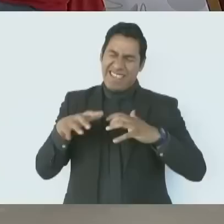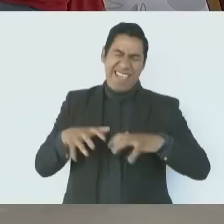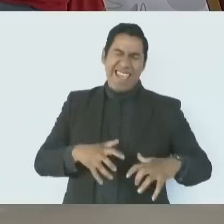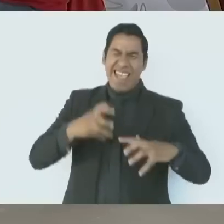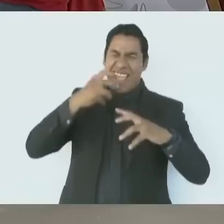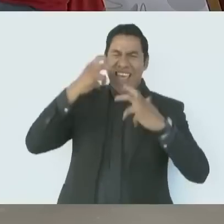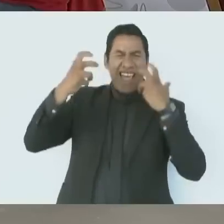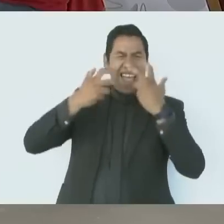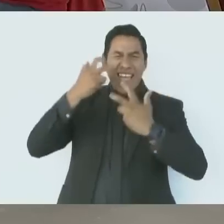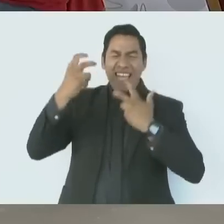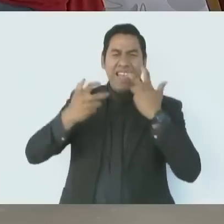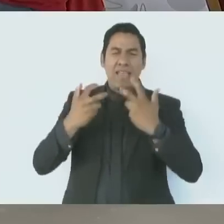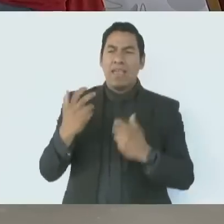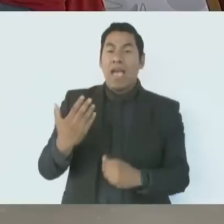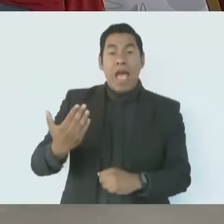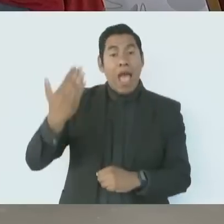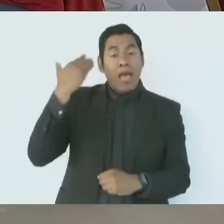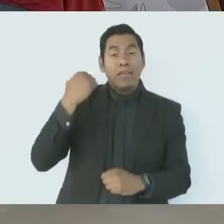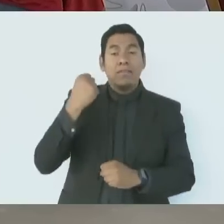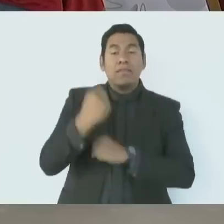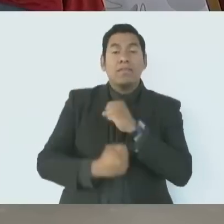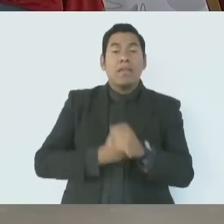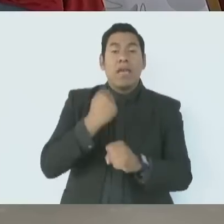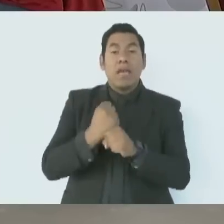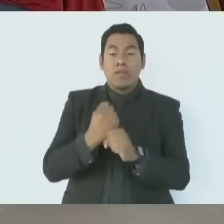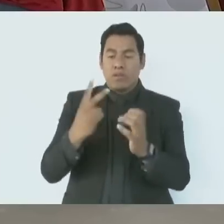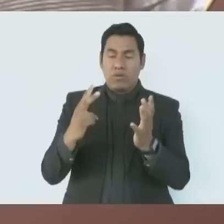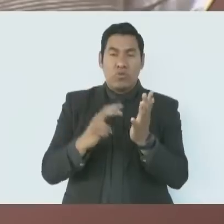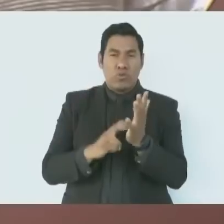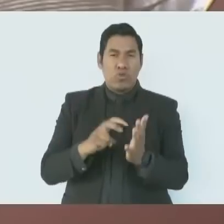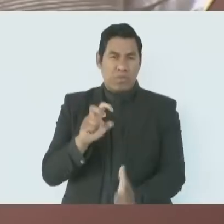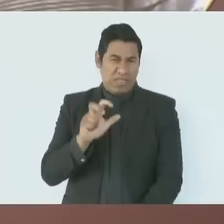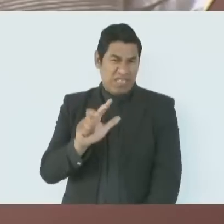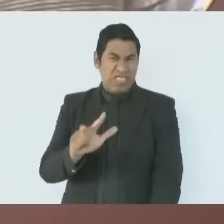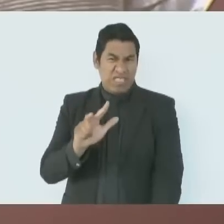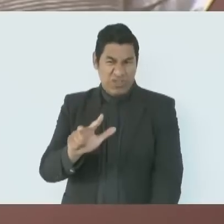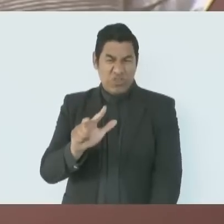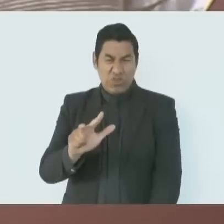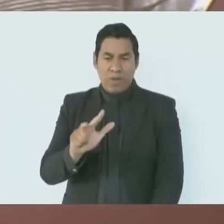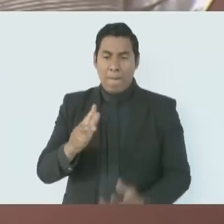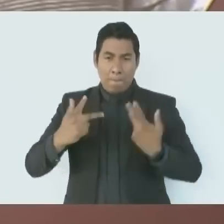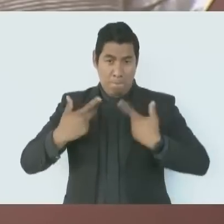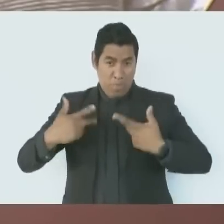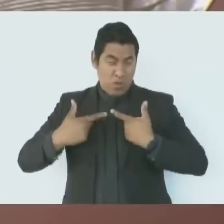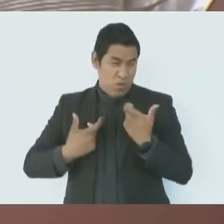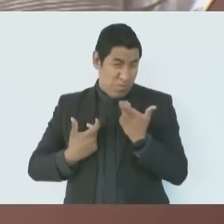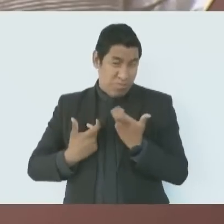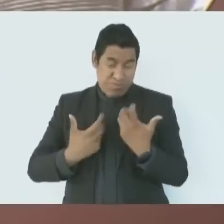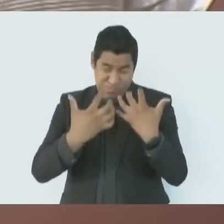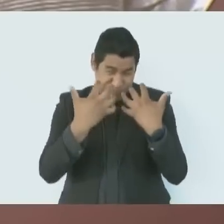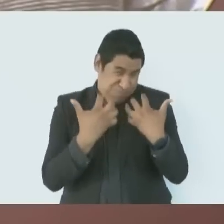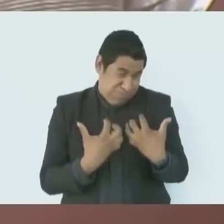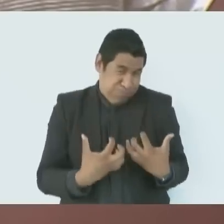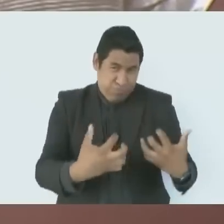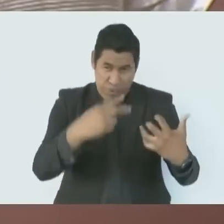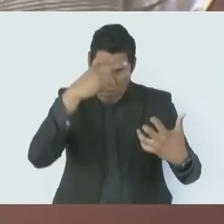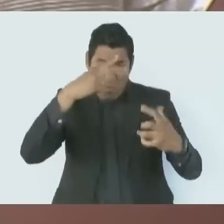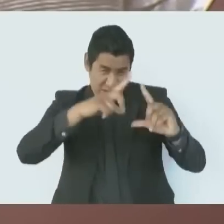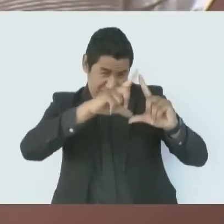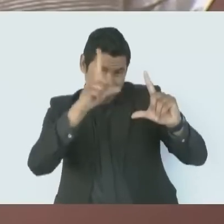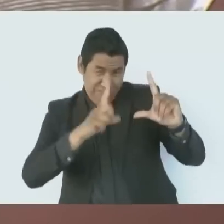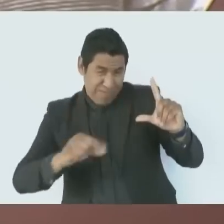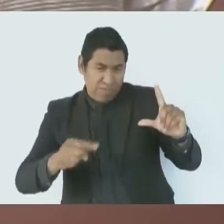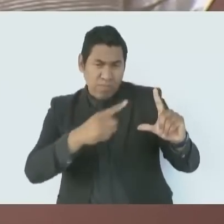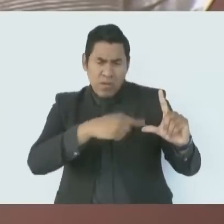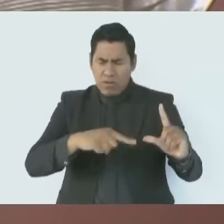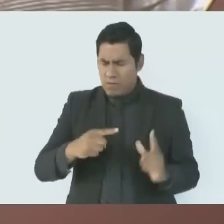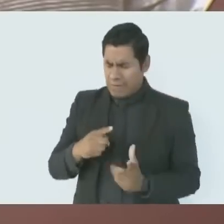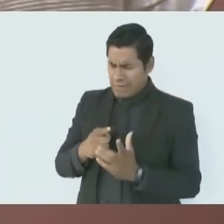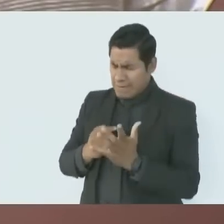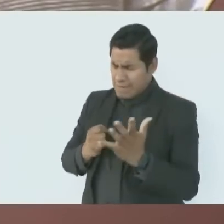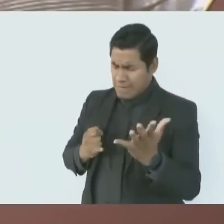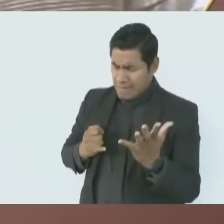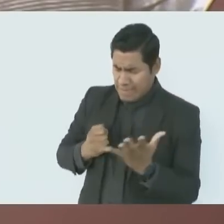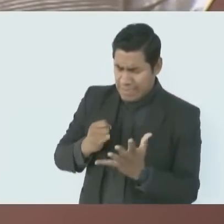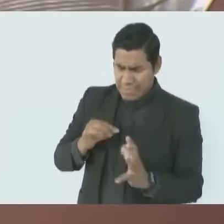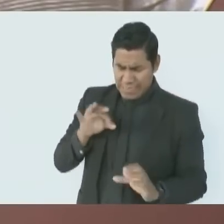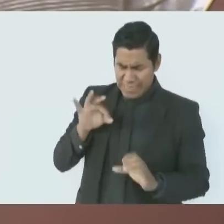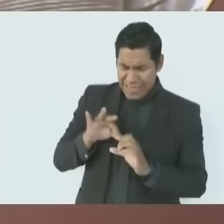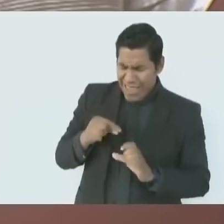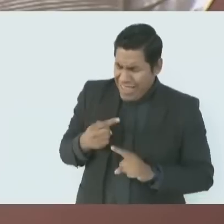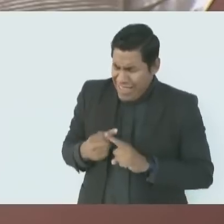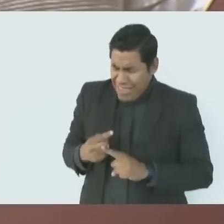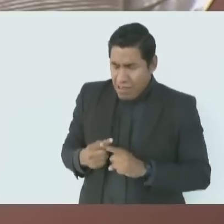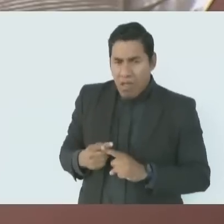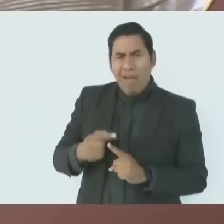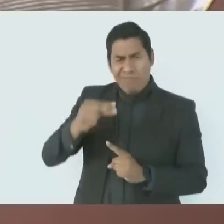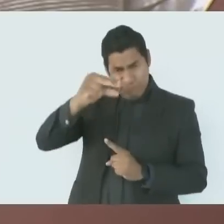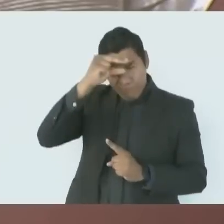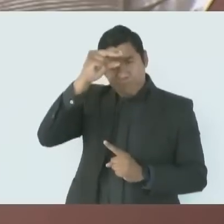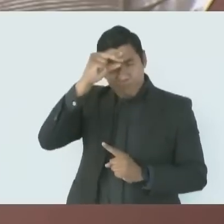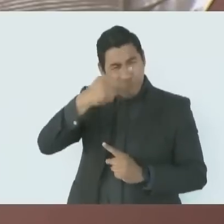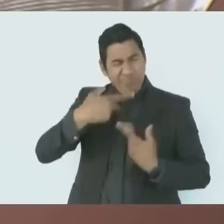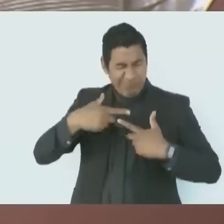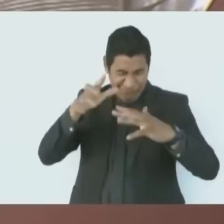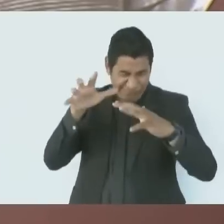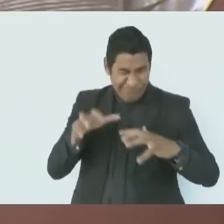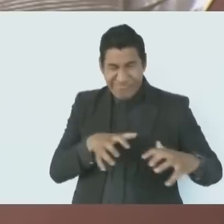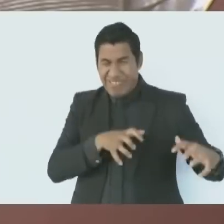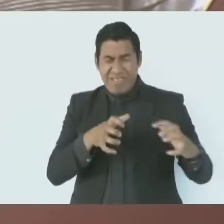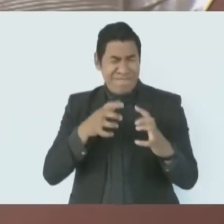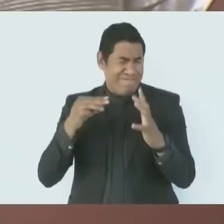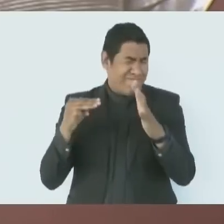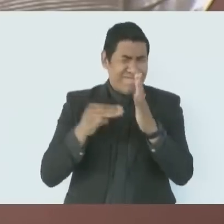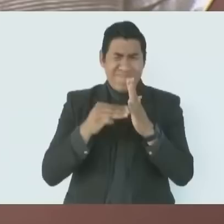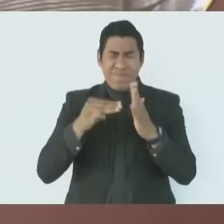2018 el pueblo de México tomó una sabia decisión juntos millones y millones de mexicanos decidimos